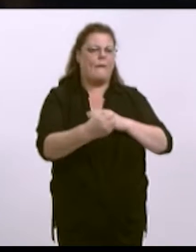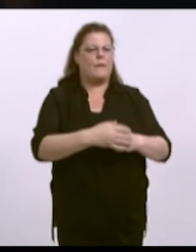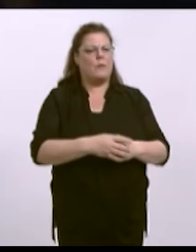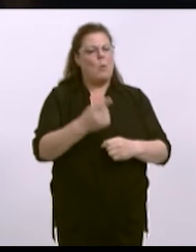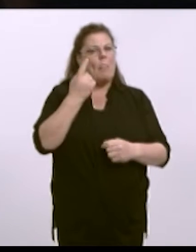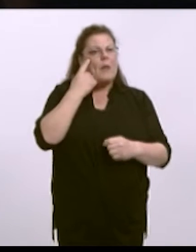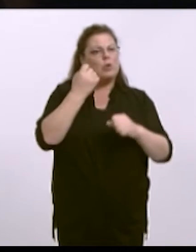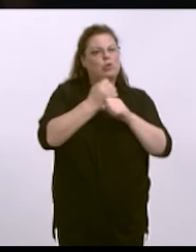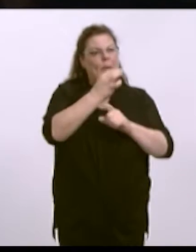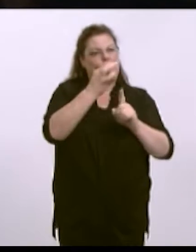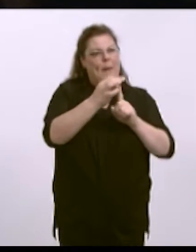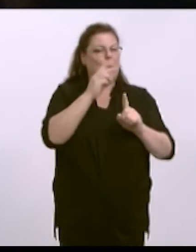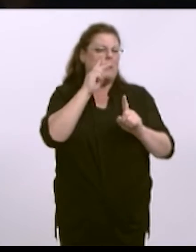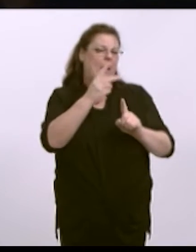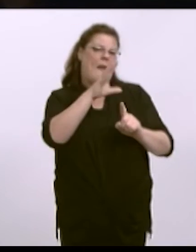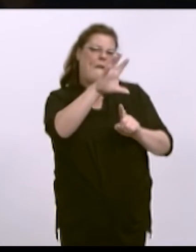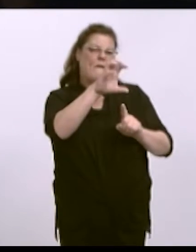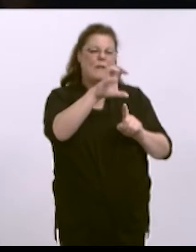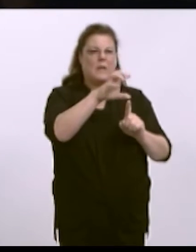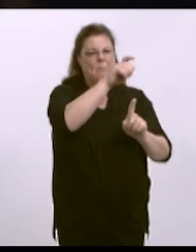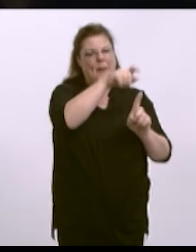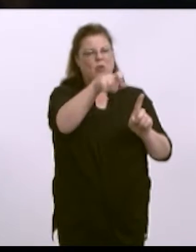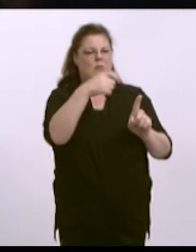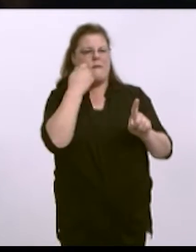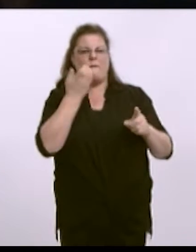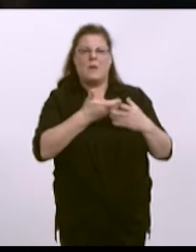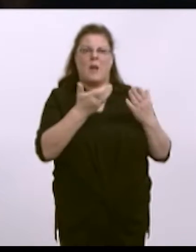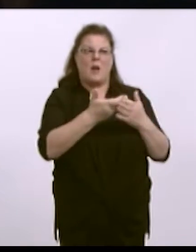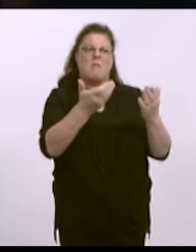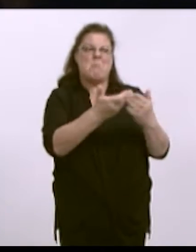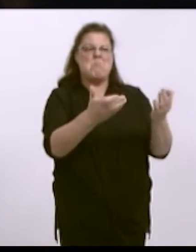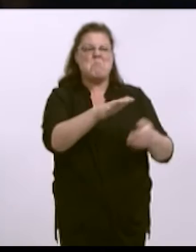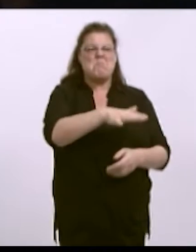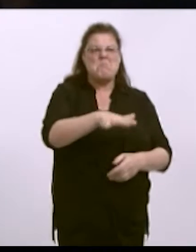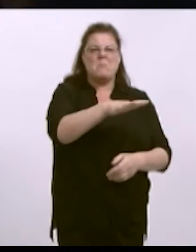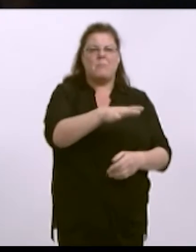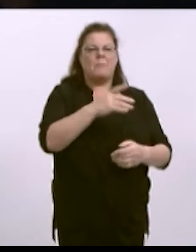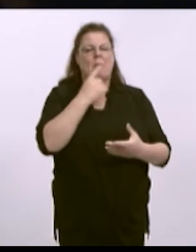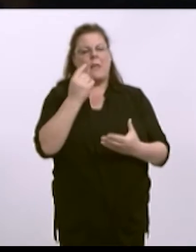bob dydd ar gyfartaledd, a hynny i gyd yn cynnwys problemau cymhleth, dyrys, dwys, achos